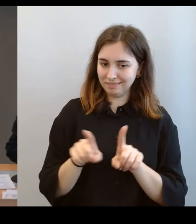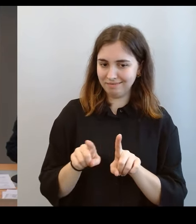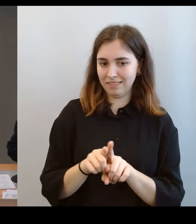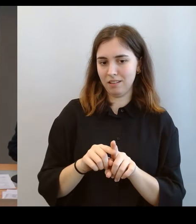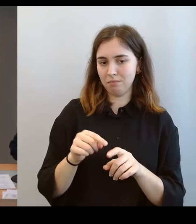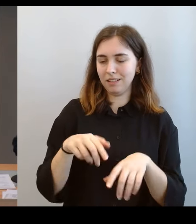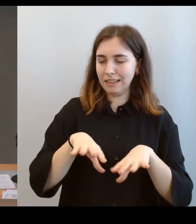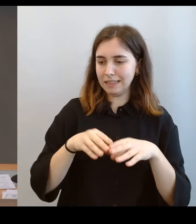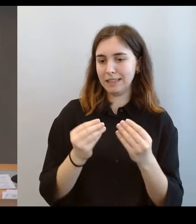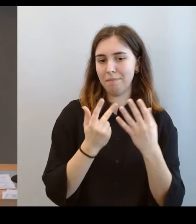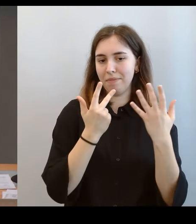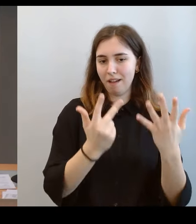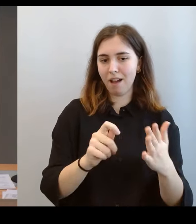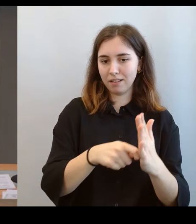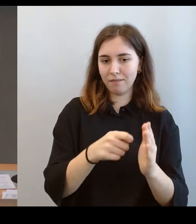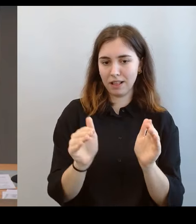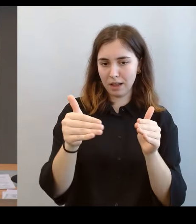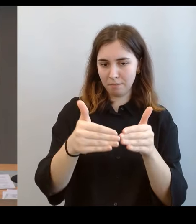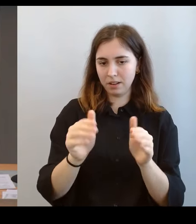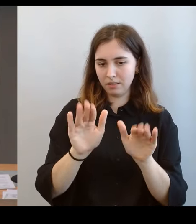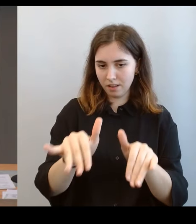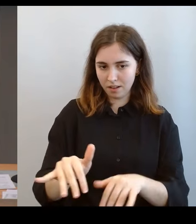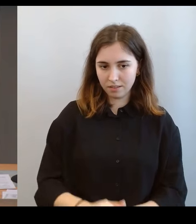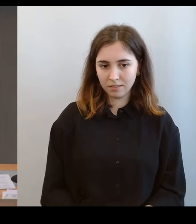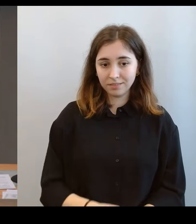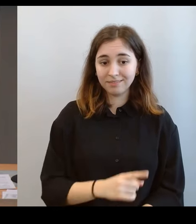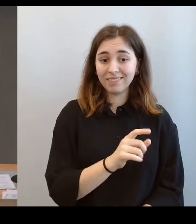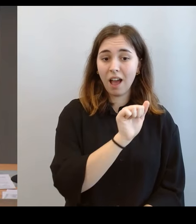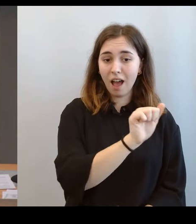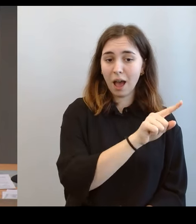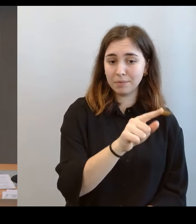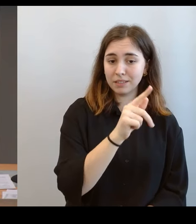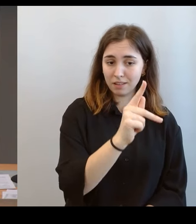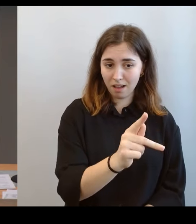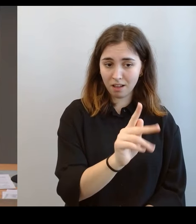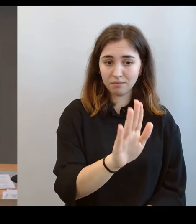beginnen, wählen bitte von Ihnen aus gesehen auf der linken Seite.